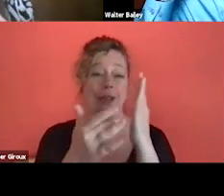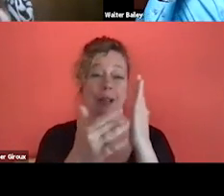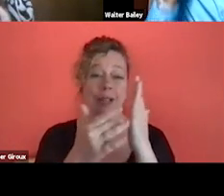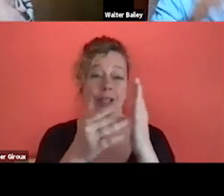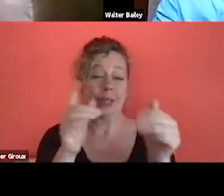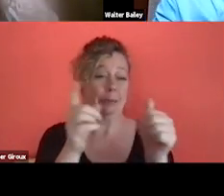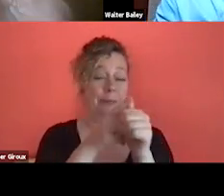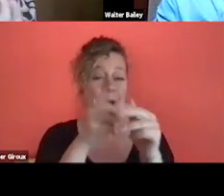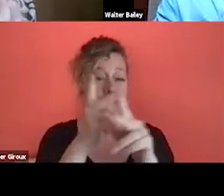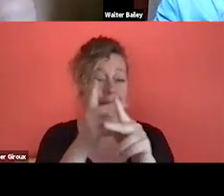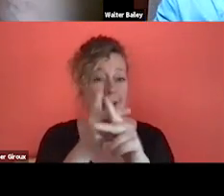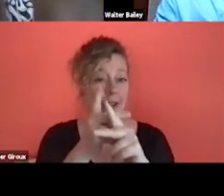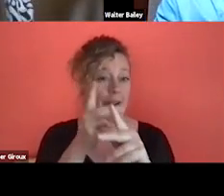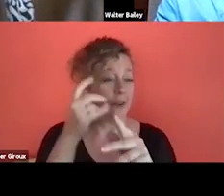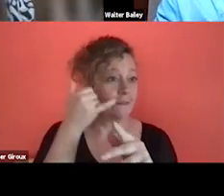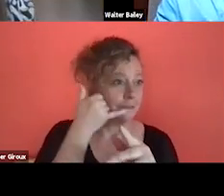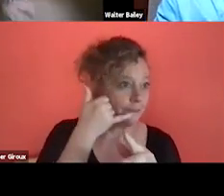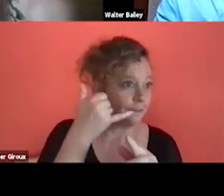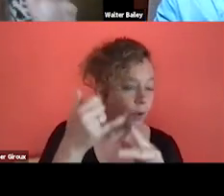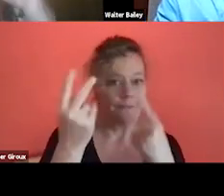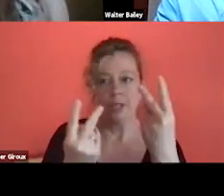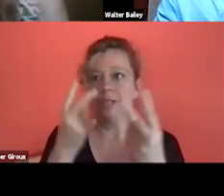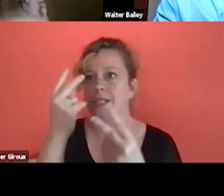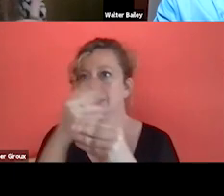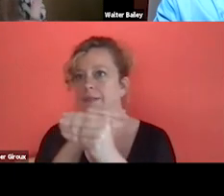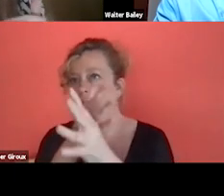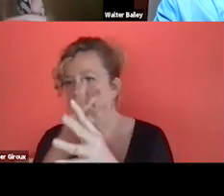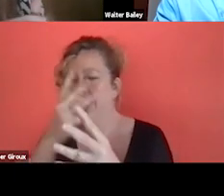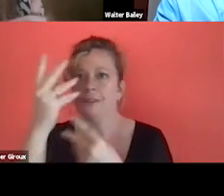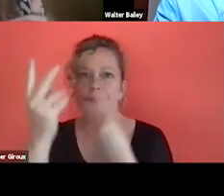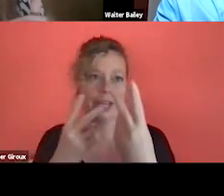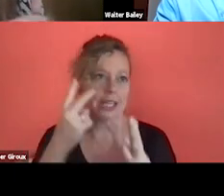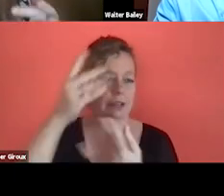cambiar las visitas telefónicas, las visitas por vídeo, tenerlas intercaladas en mi día a veces.